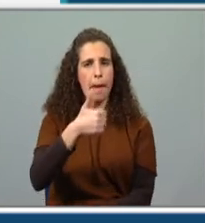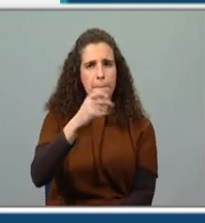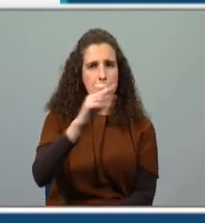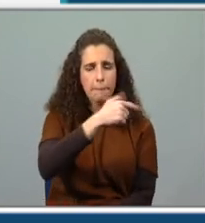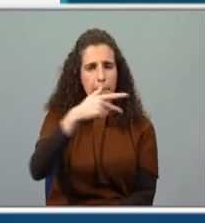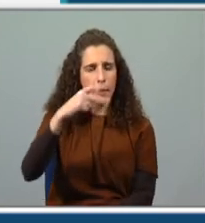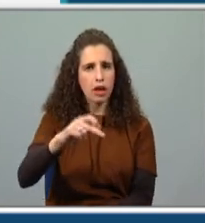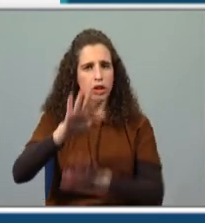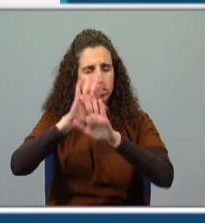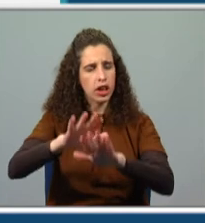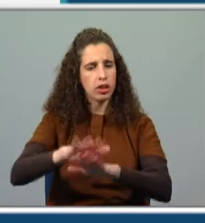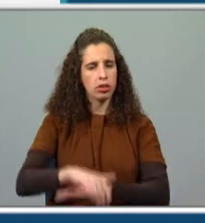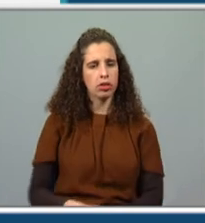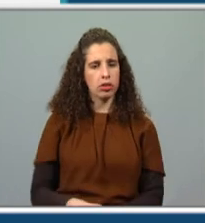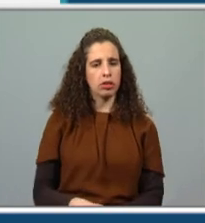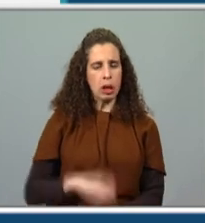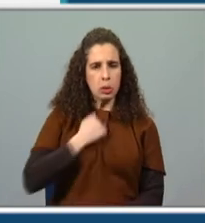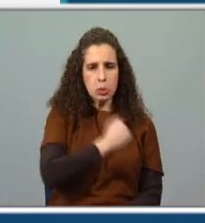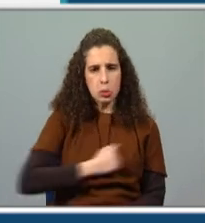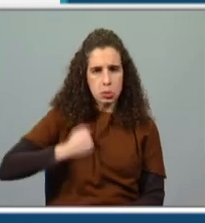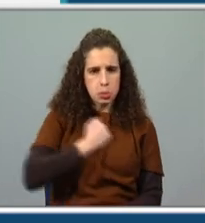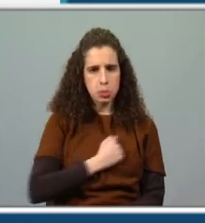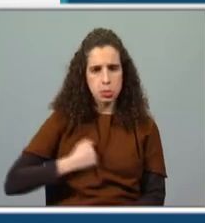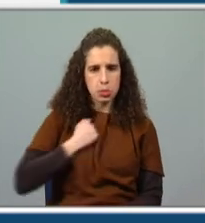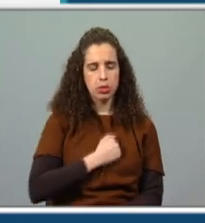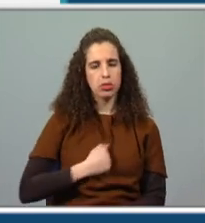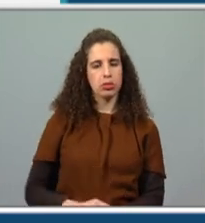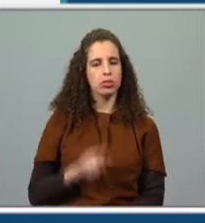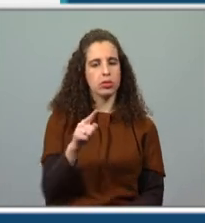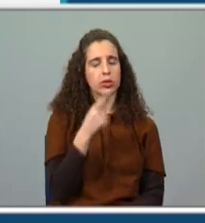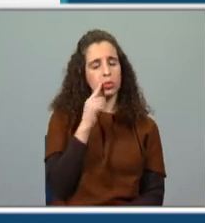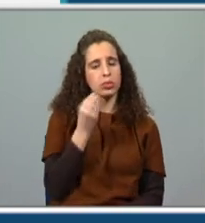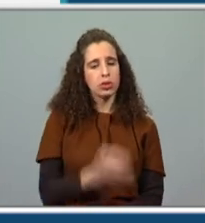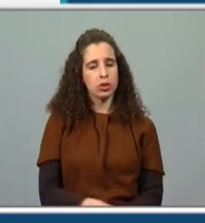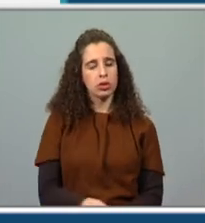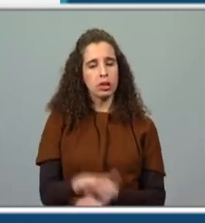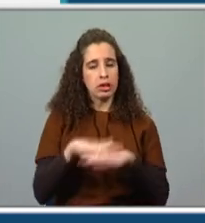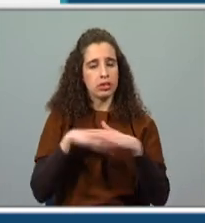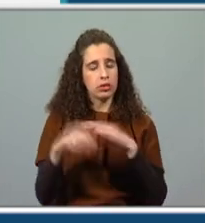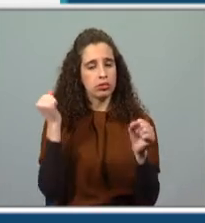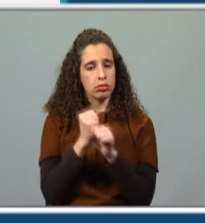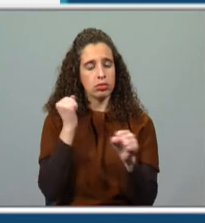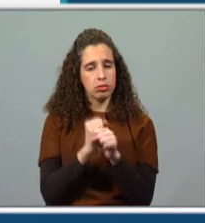ali muito zangada temos aqui um menino que está a fazer uns exercícios e que 那邊很生氣 我們這裡有個男孩你正在做一些練習